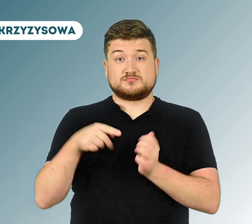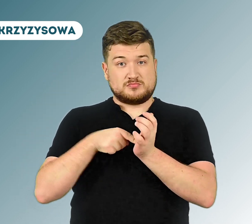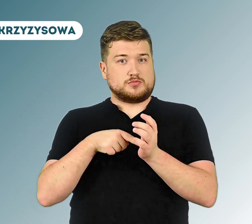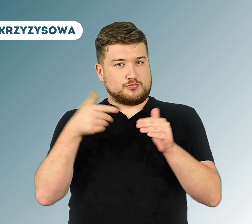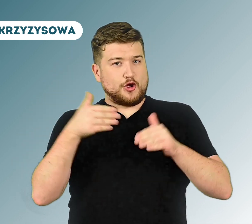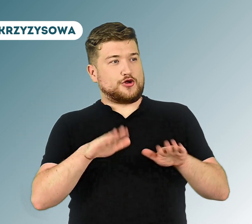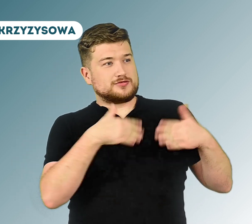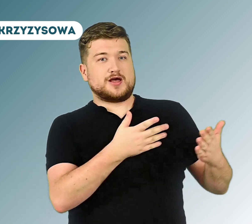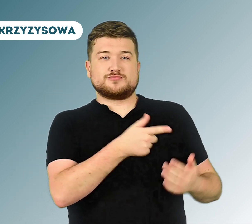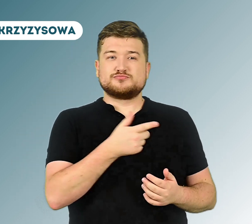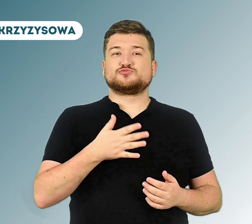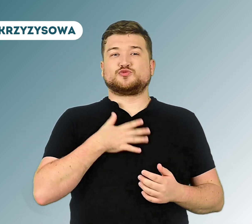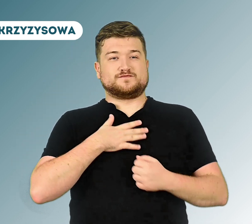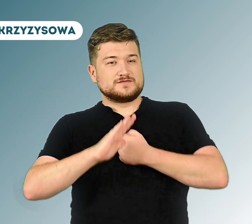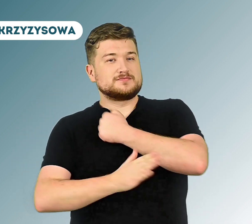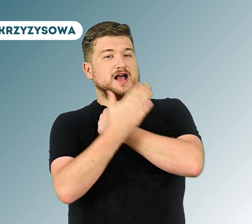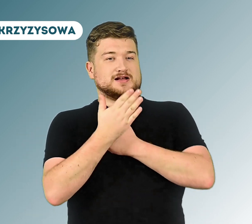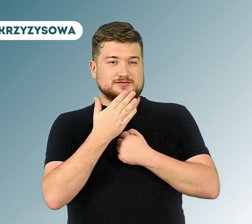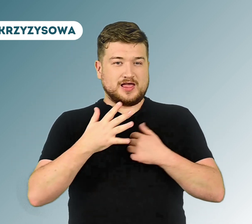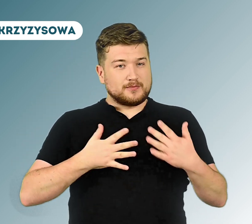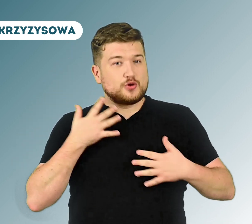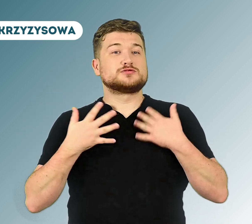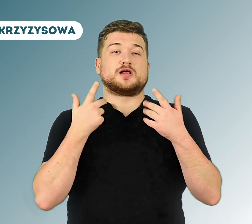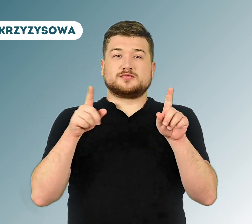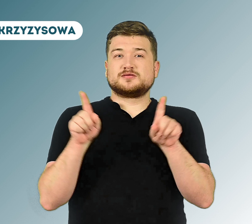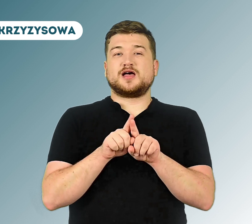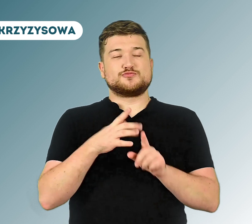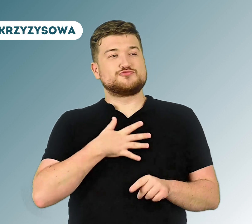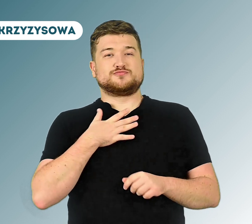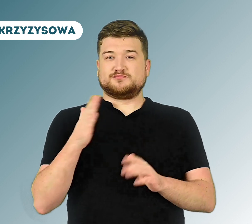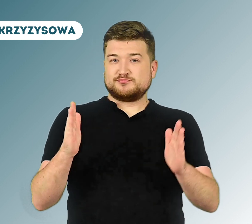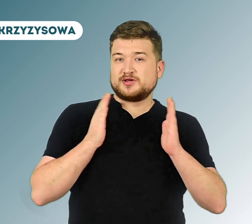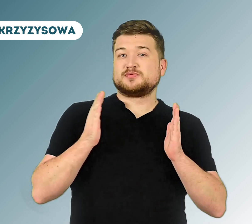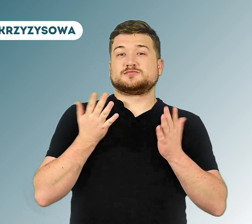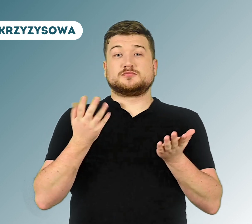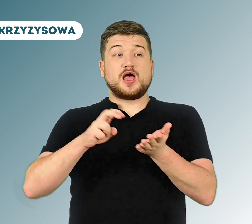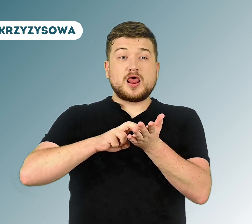poczucie wsparcia emocjonalnego, zapewnienie poczucia bezpieczeństwa,